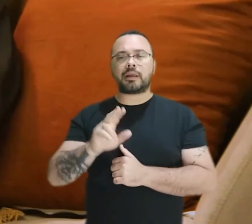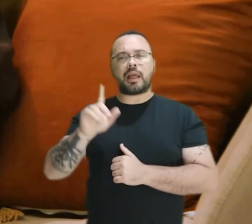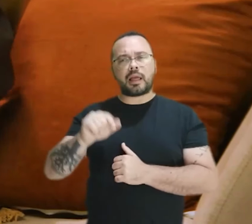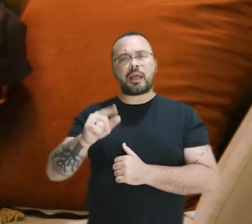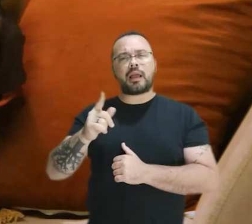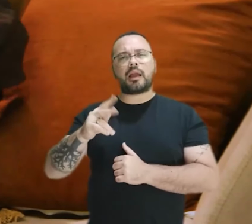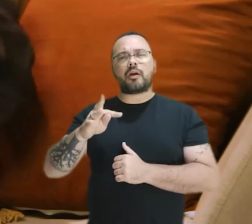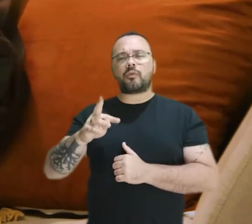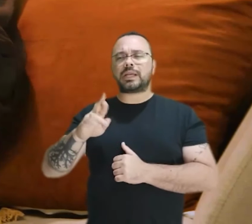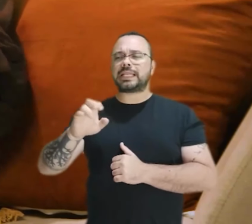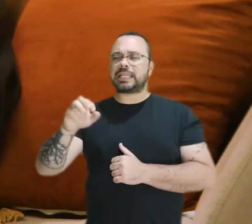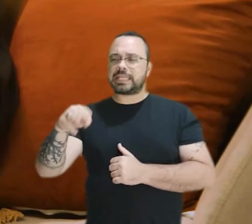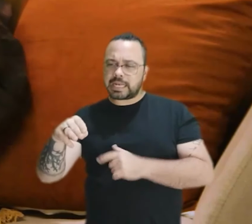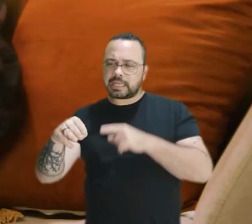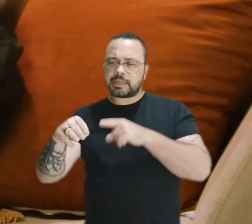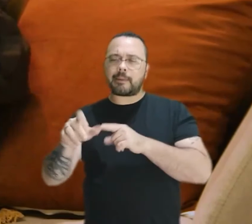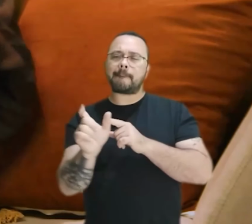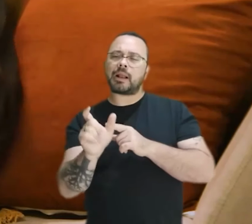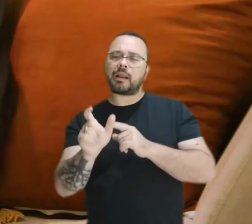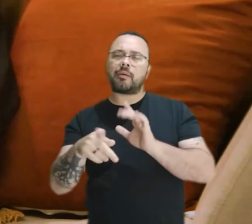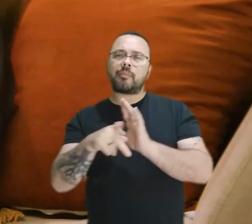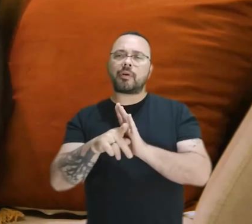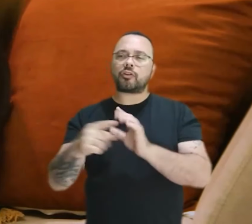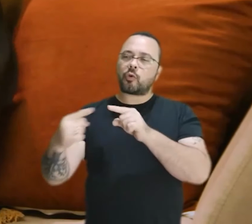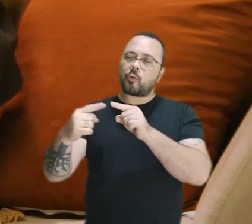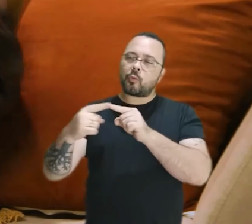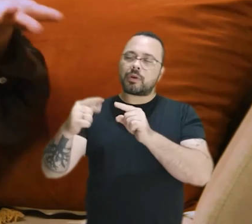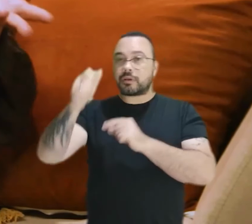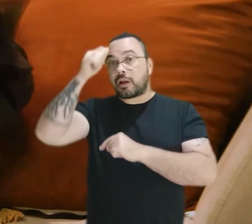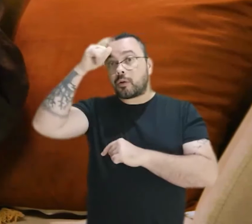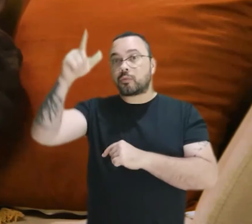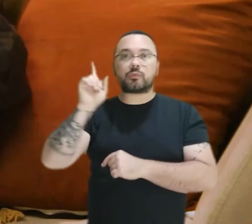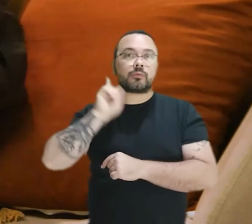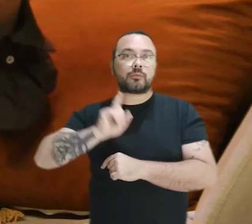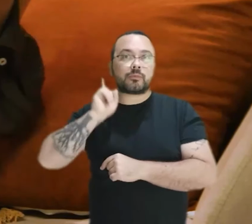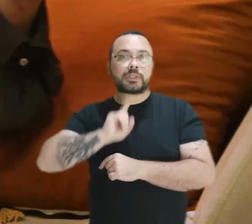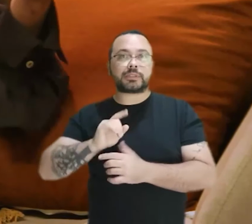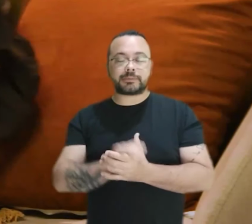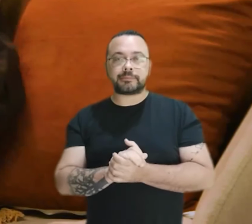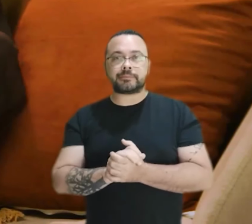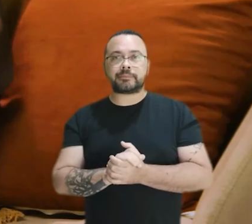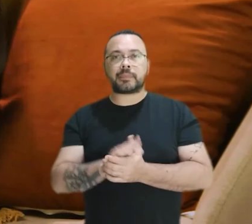Então, tem esse "trem" mineiro, que é uma coisa, mas, também, é... um... Lindo essa imagem de Deus,